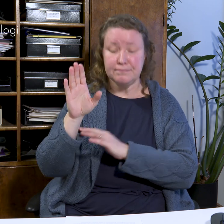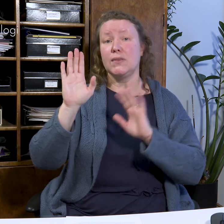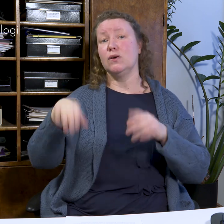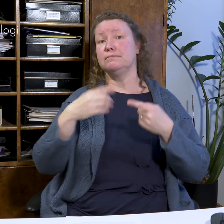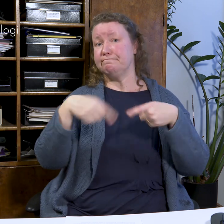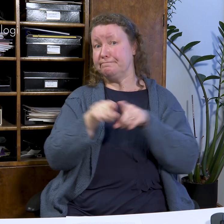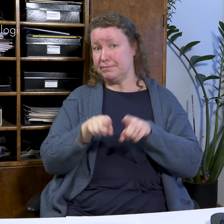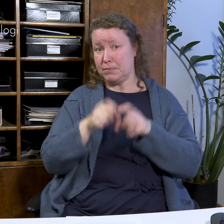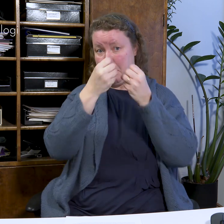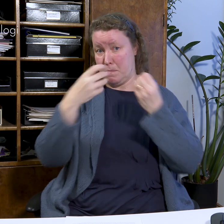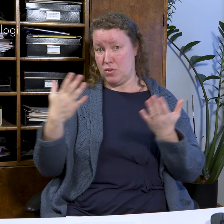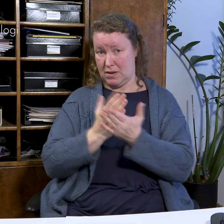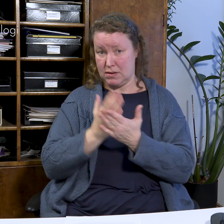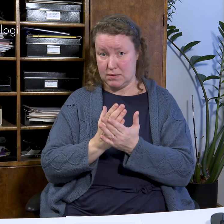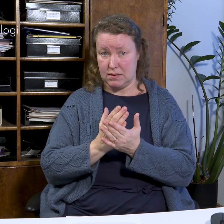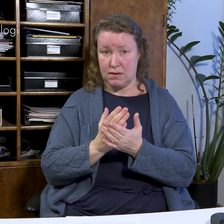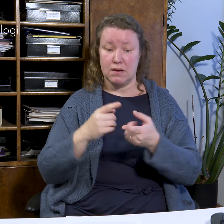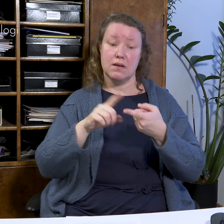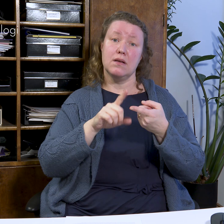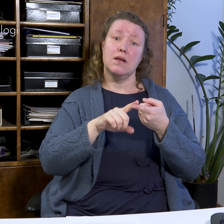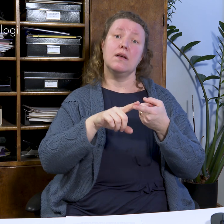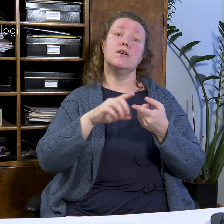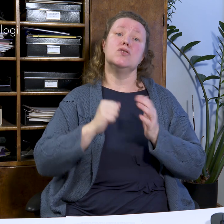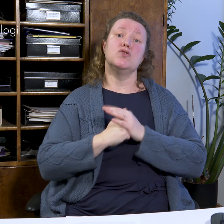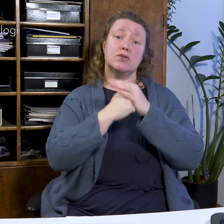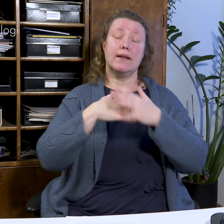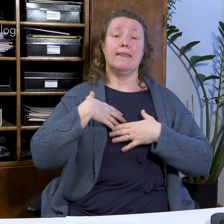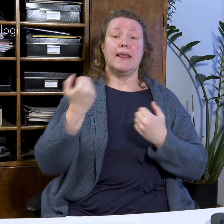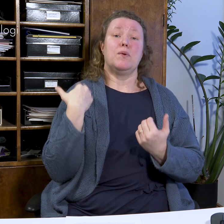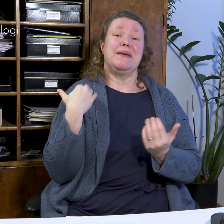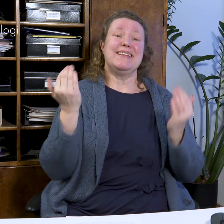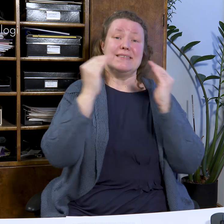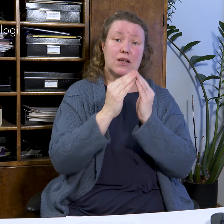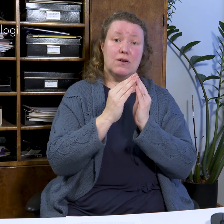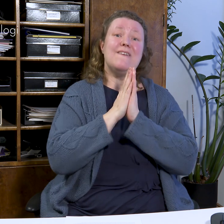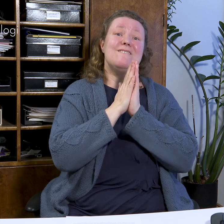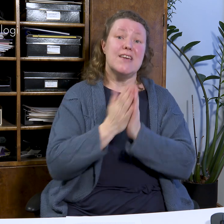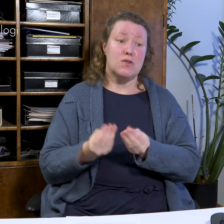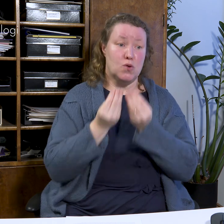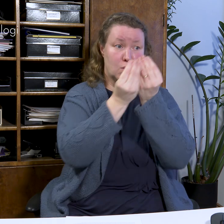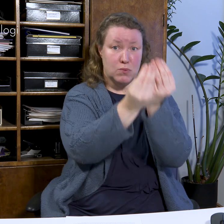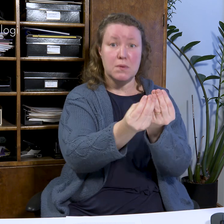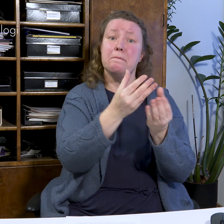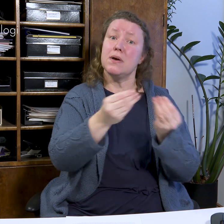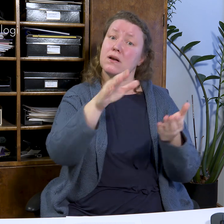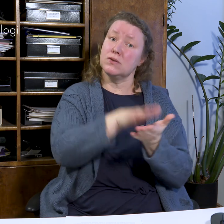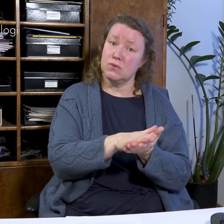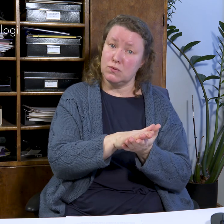Maaliskuussa 12 järjestöä lähetti sosiaali- ja terveysministeriöön vetoomuksen -